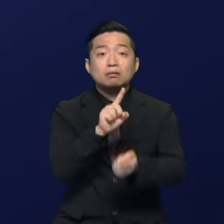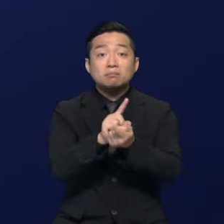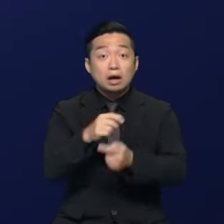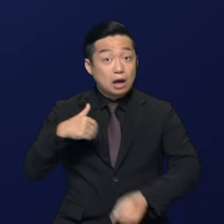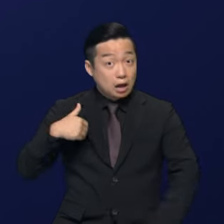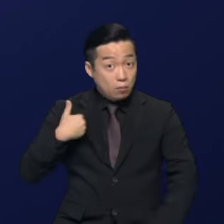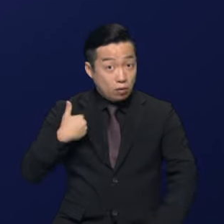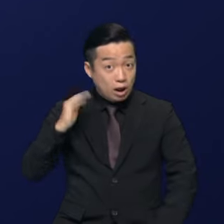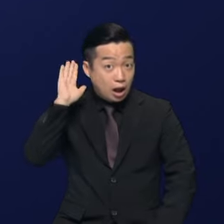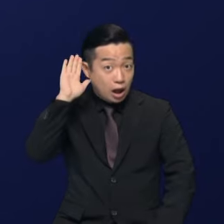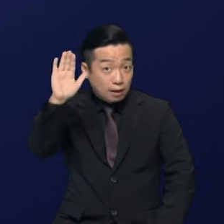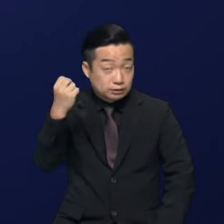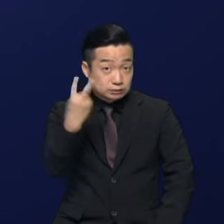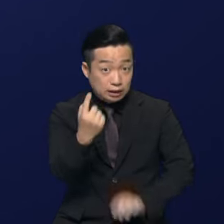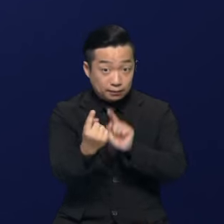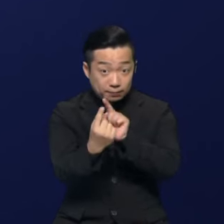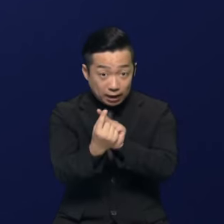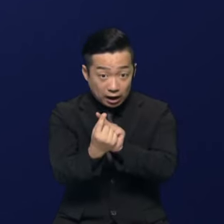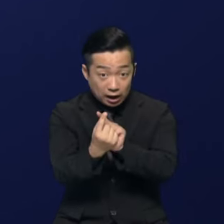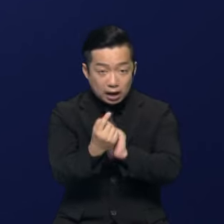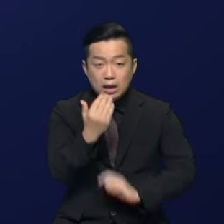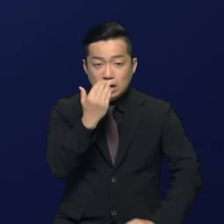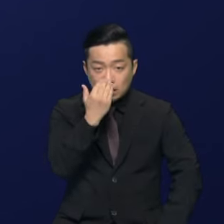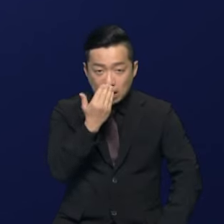만나게 된다면 양보와 희생에 대해 감사를 전하겠다고 썼습니다.